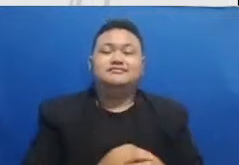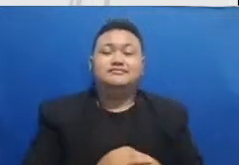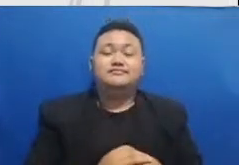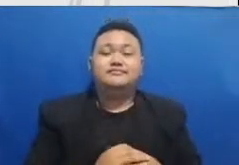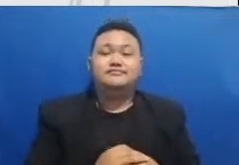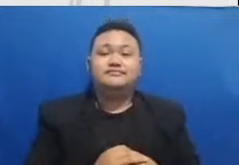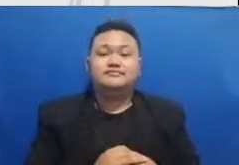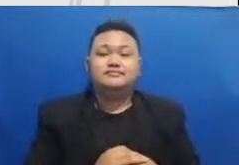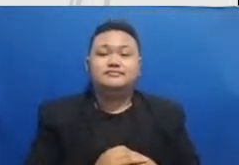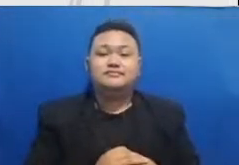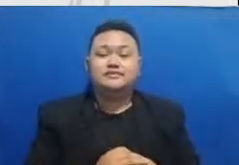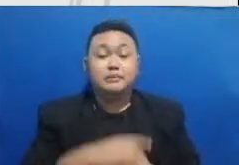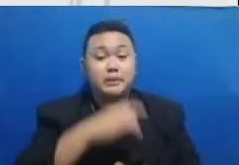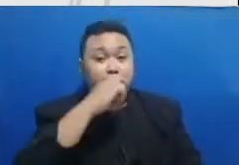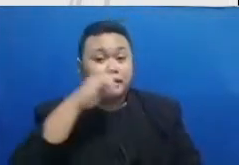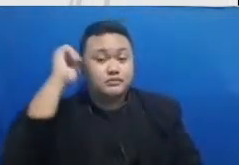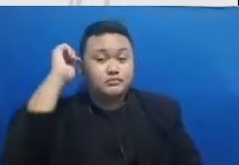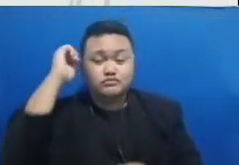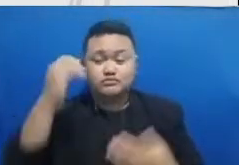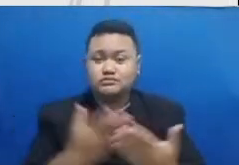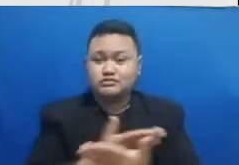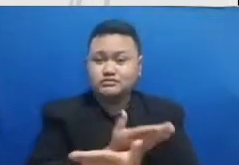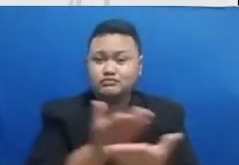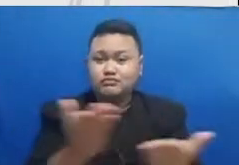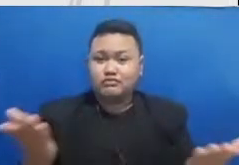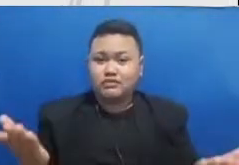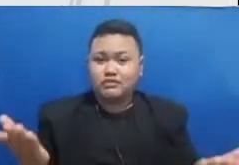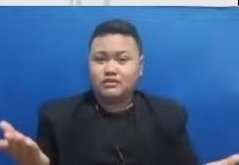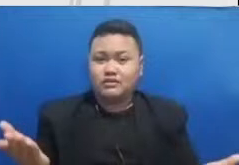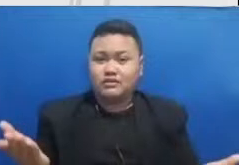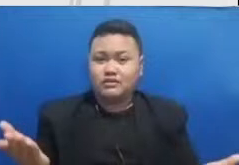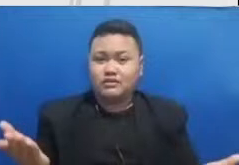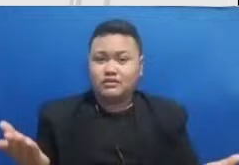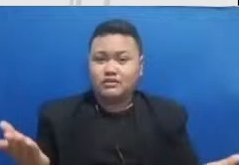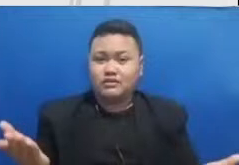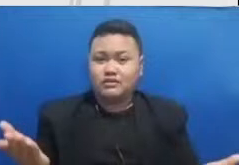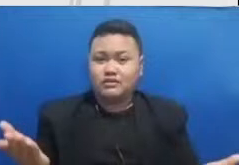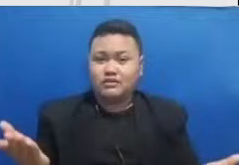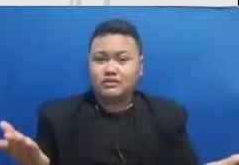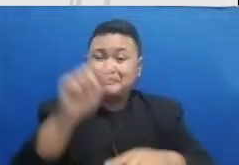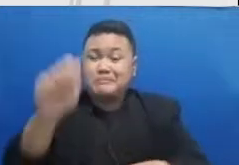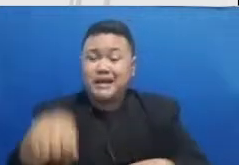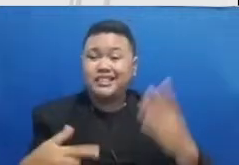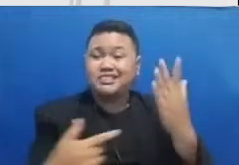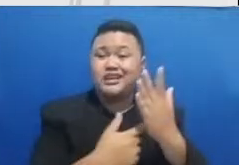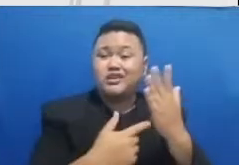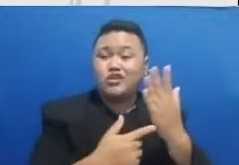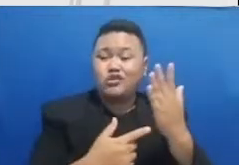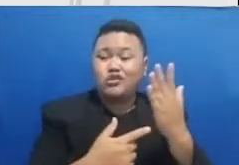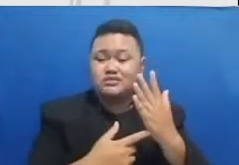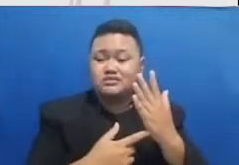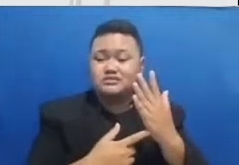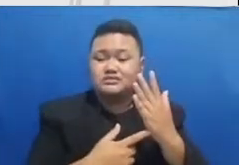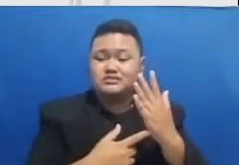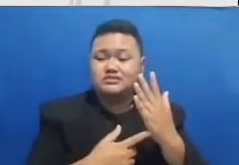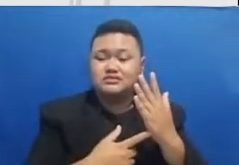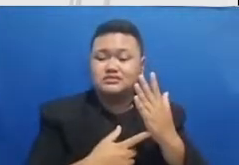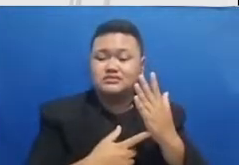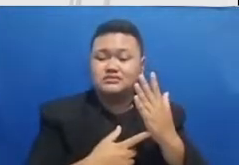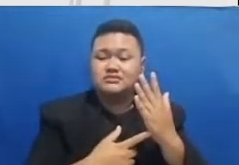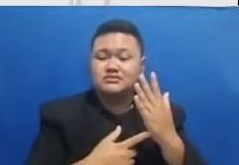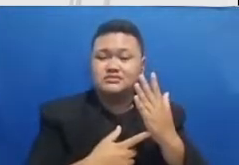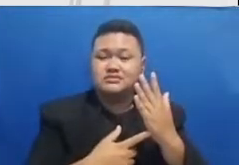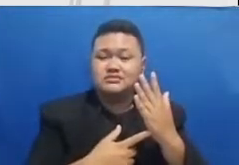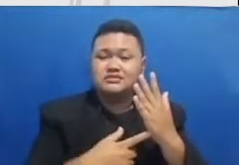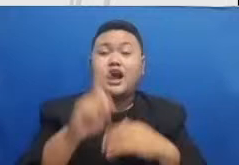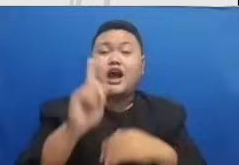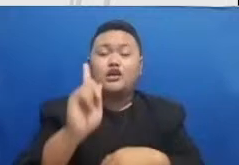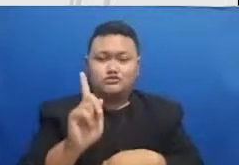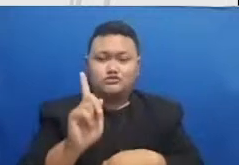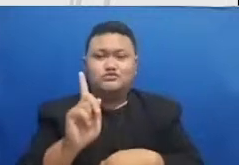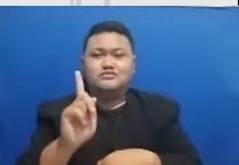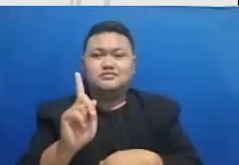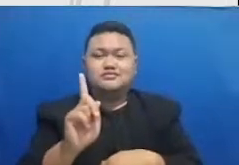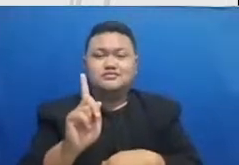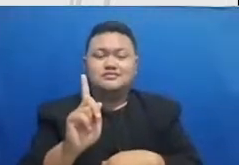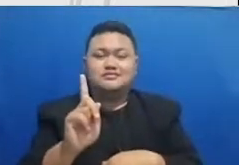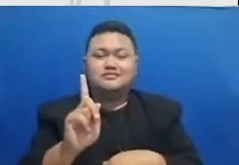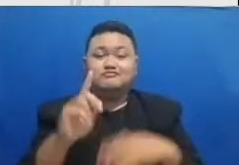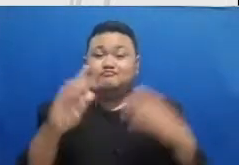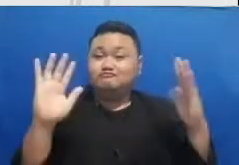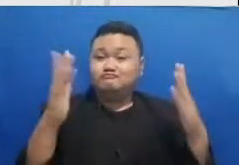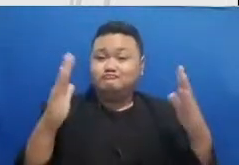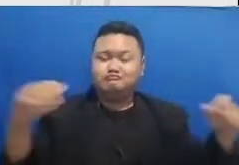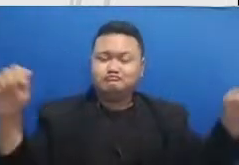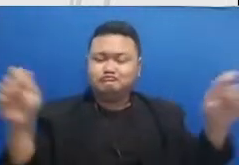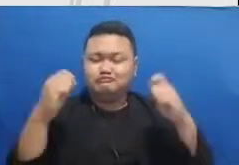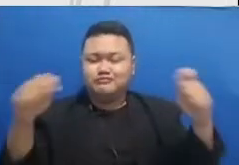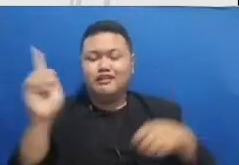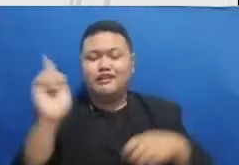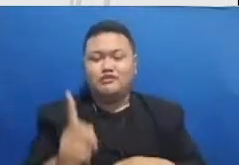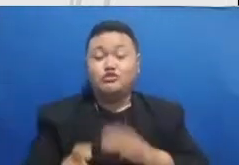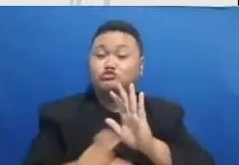Ibu er pertama kali menggunakan teknologi pun itu sudah perlu dirayakan Misalnya temen hari